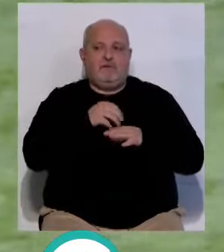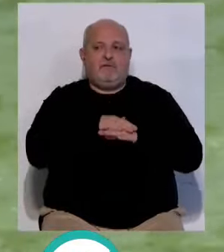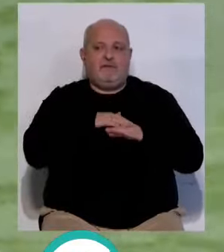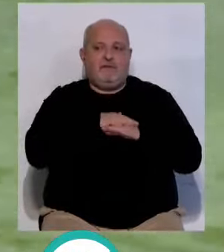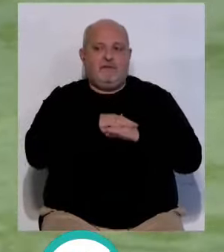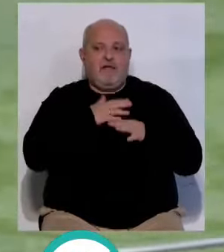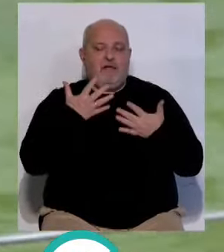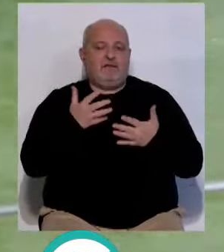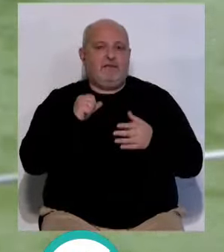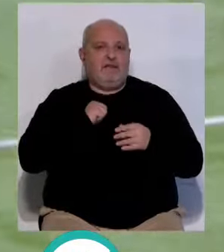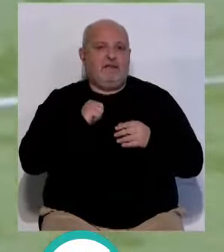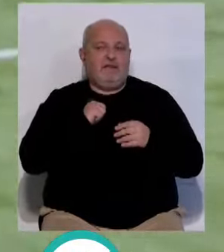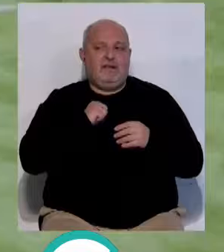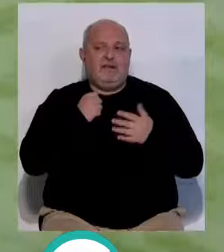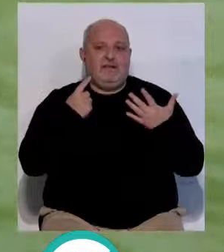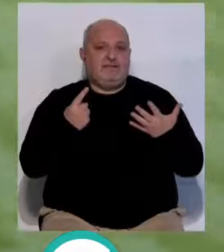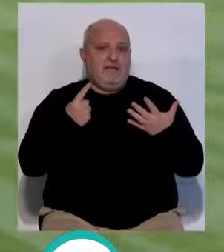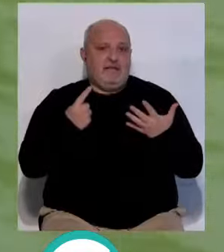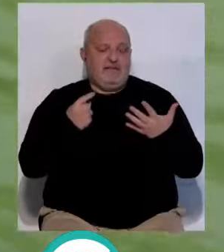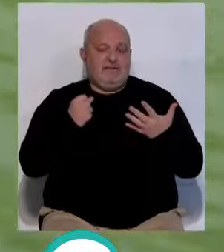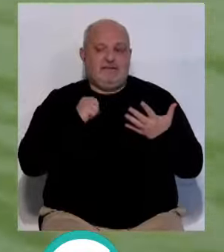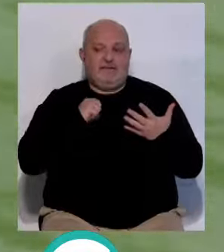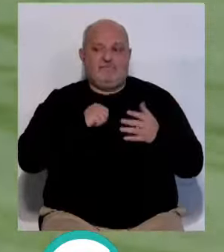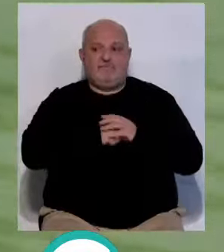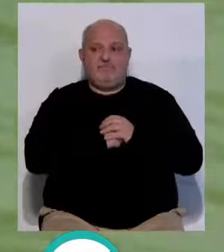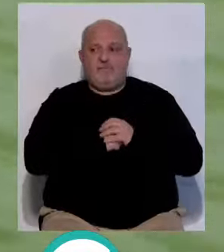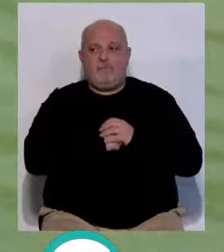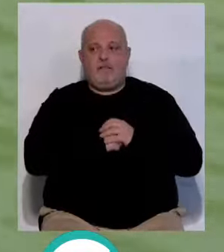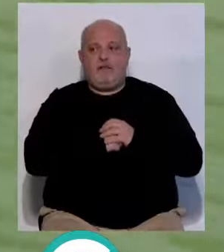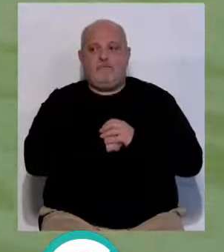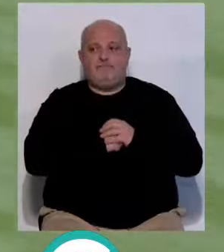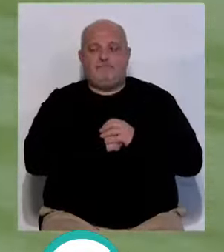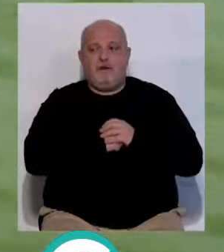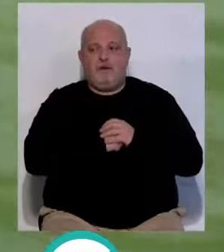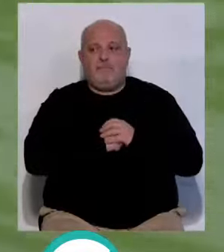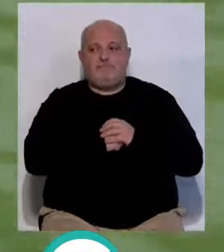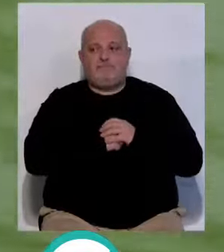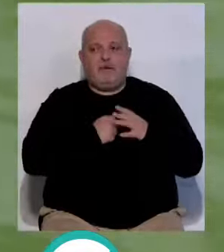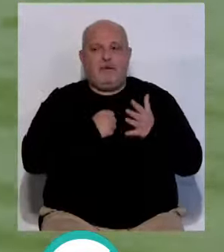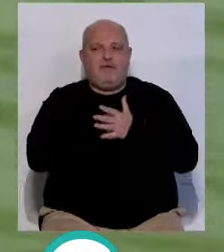que actualmente son seis las que las que tiene ocupadas y creo que el máximo era siete si no